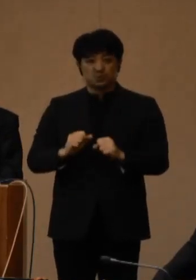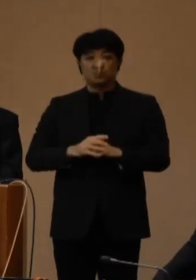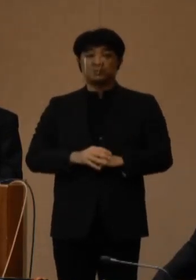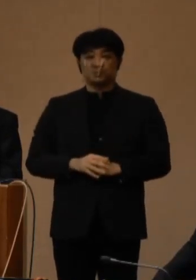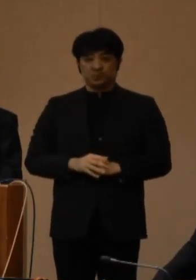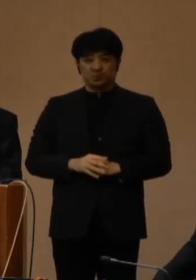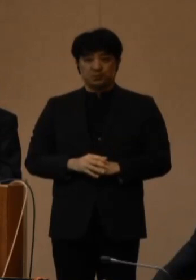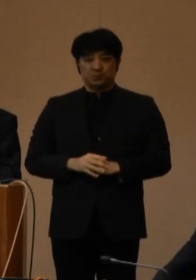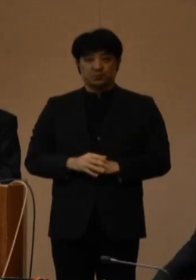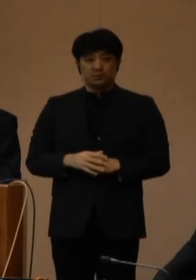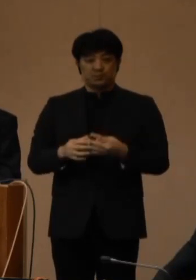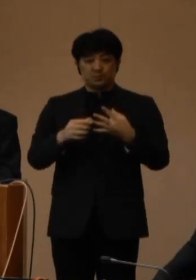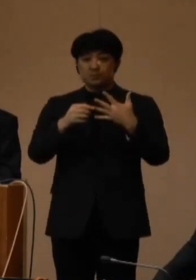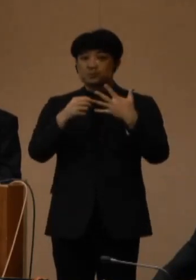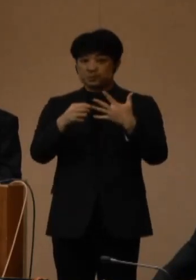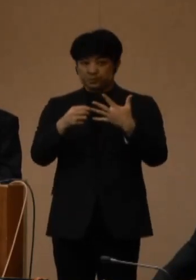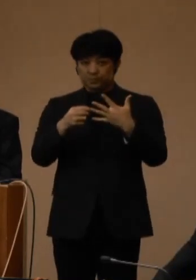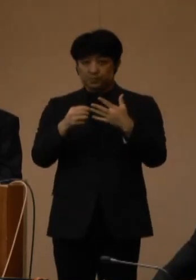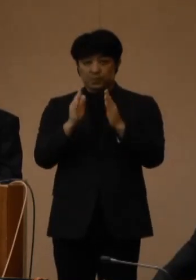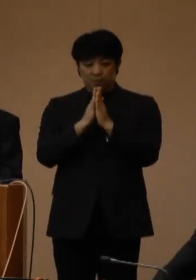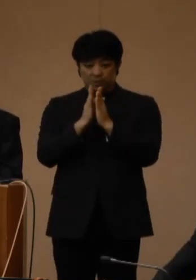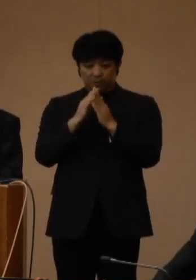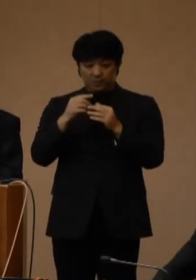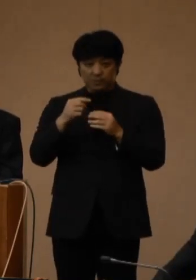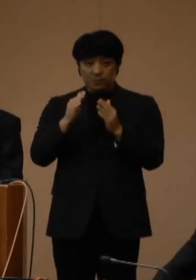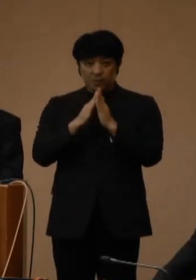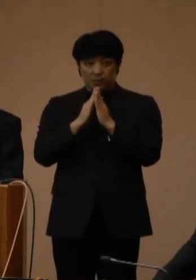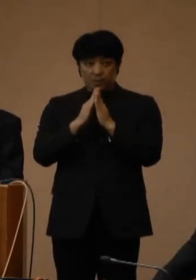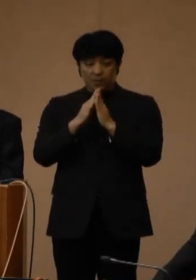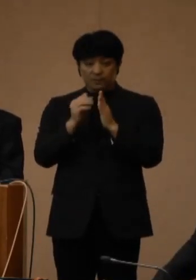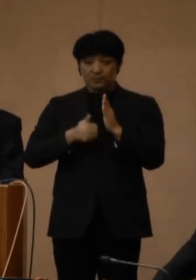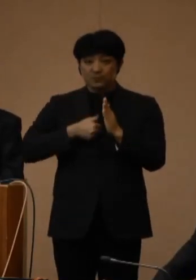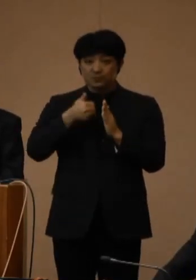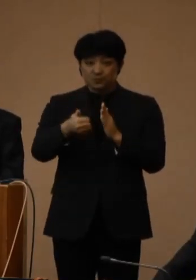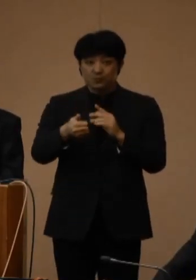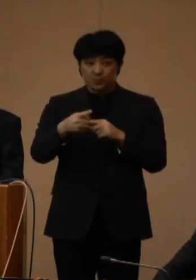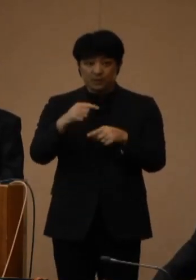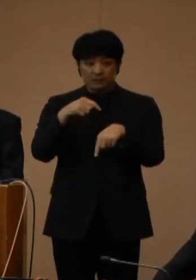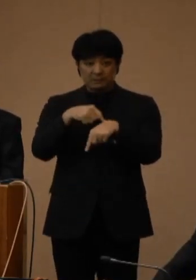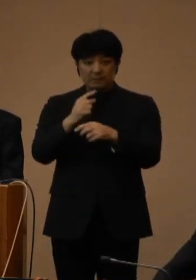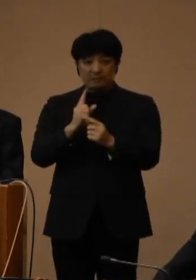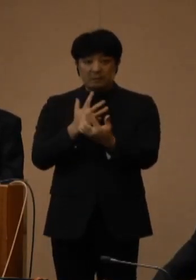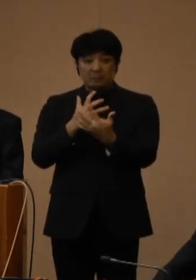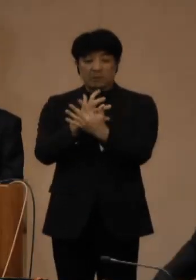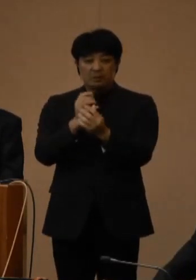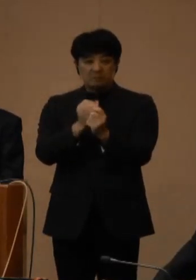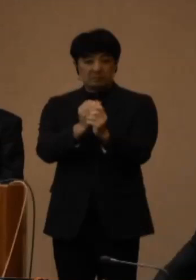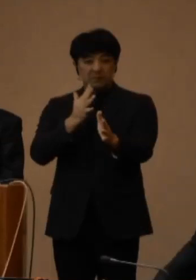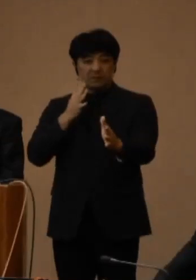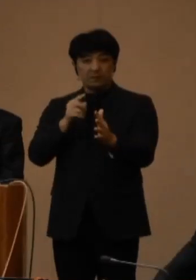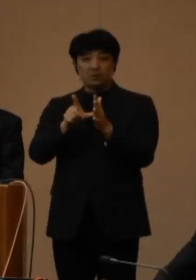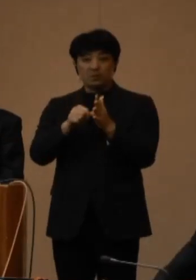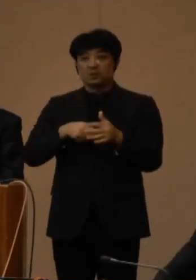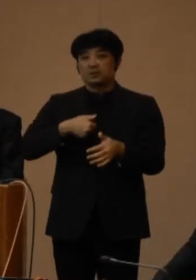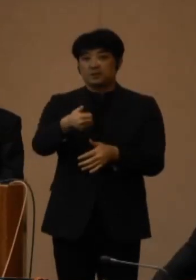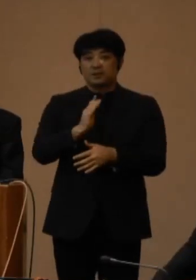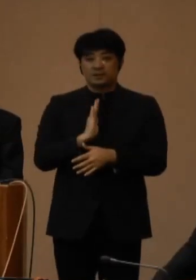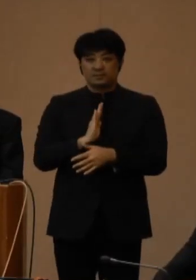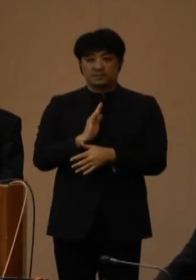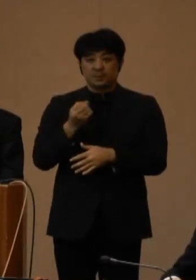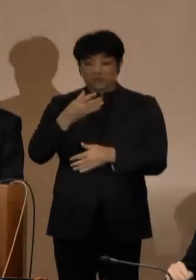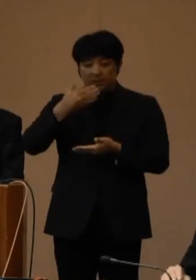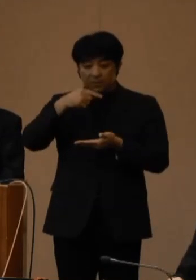４、初詣は混雑の時間をさけて参道での飲食を控えること